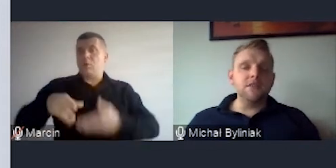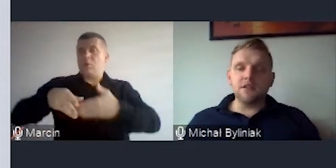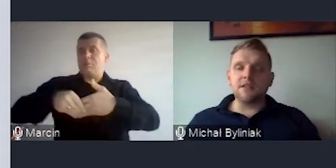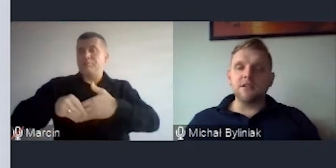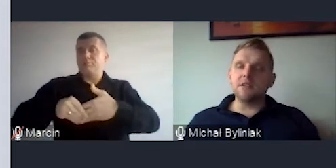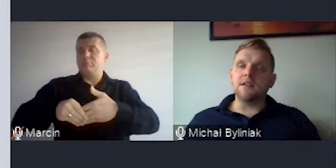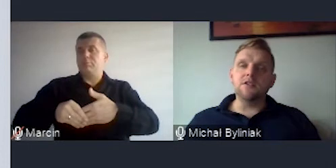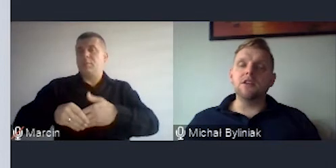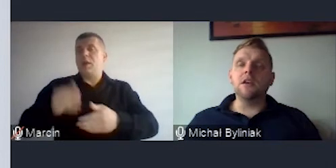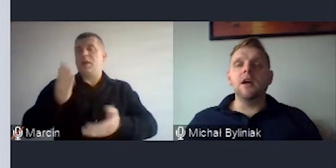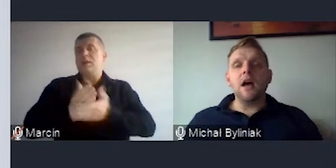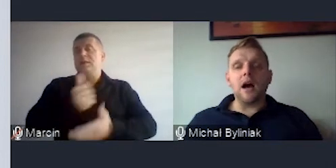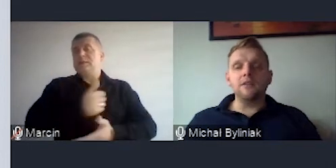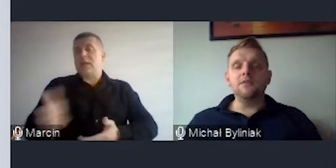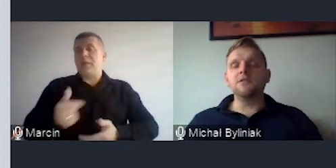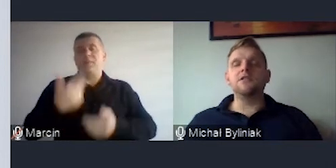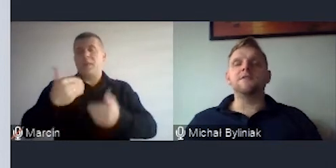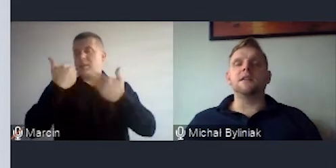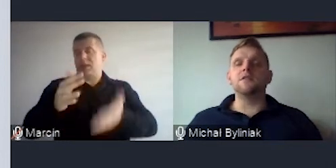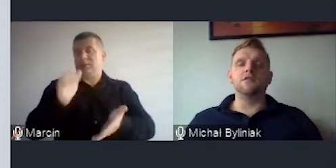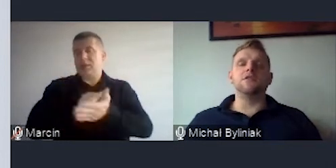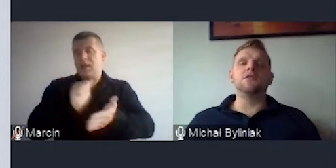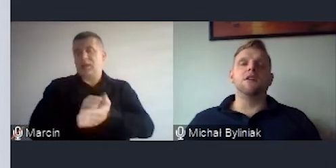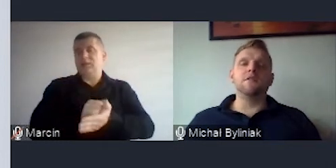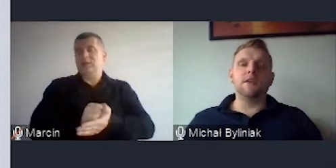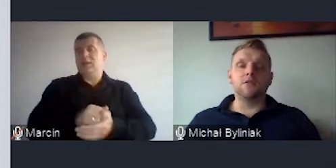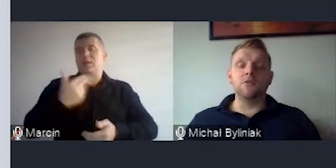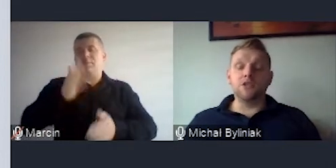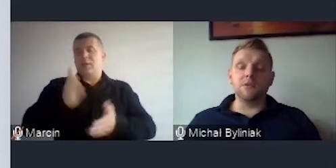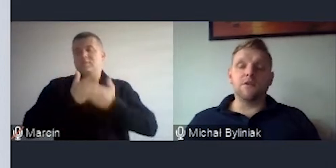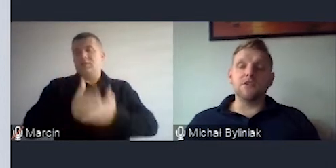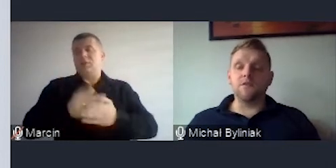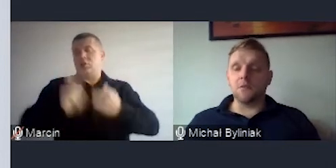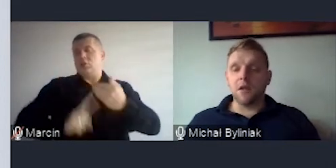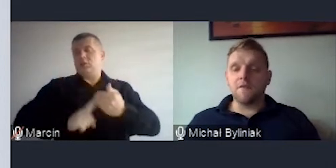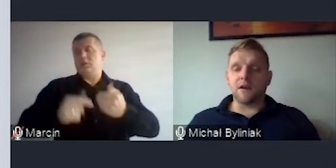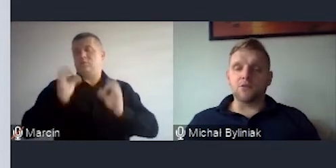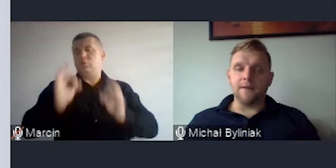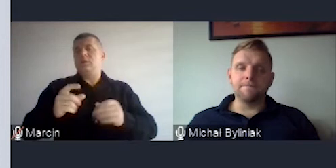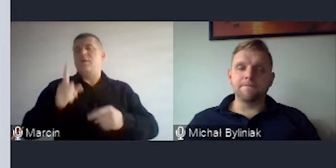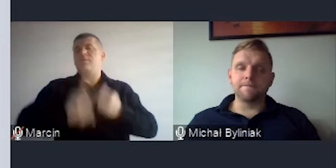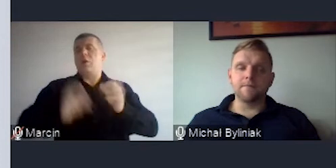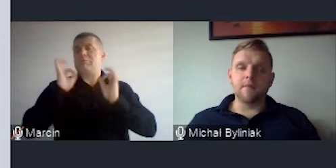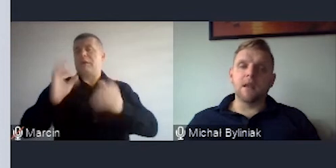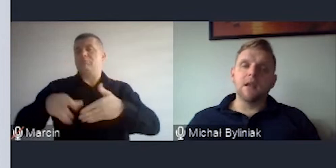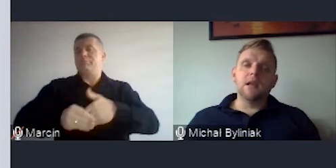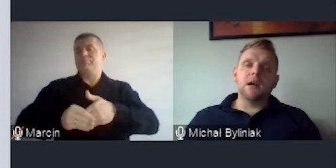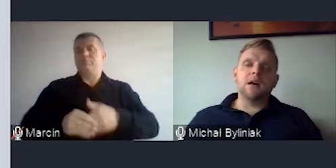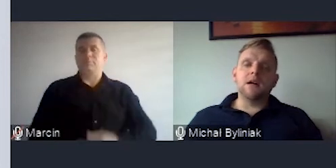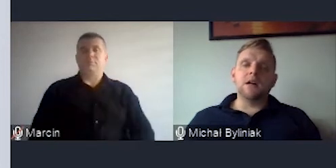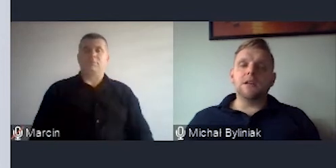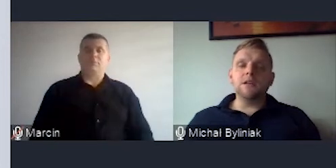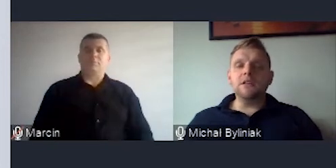ani nie będziecie w stanie rozliczyć wydatku, musicie mieć właściwą fakturę. I teraz faktyczne poniesienie we wkładzie niepieniężnym.